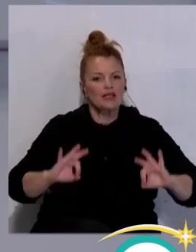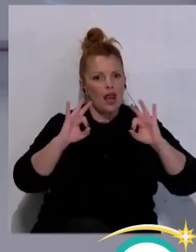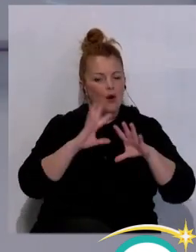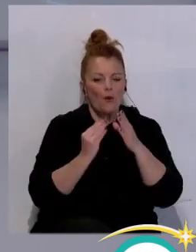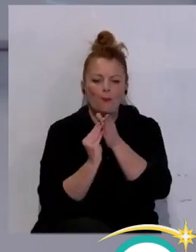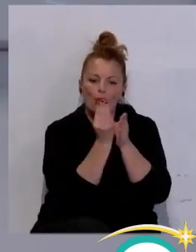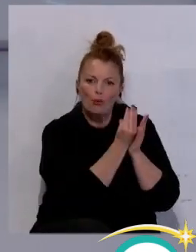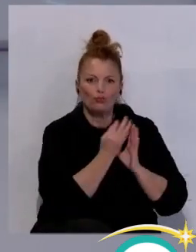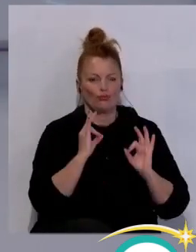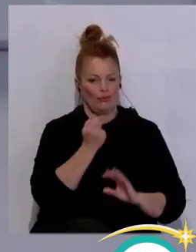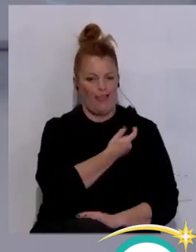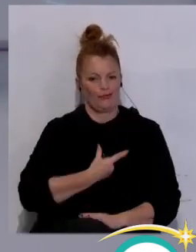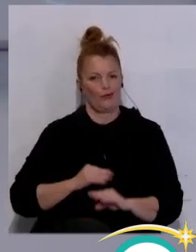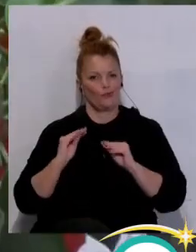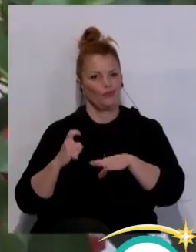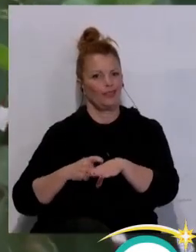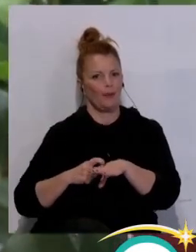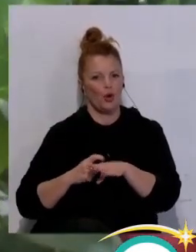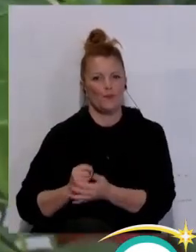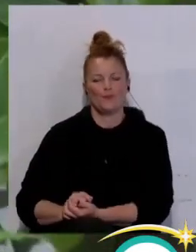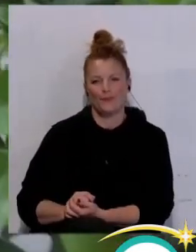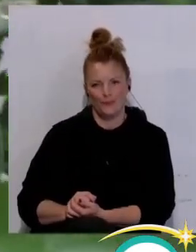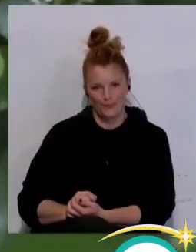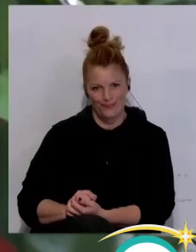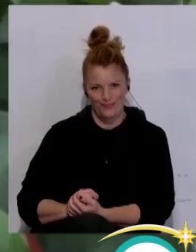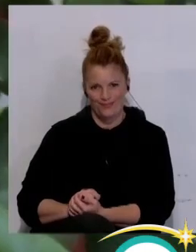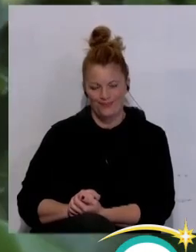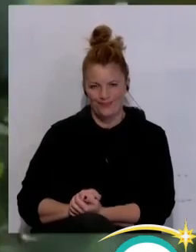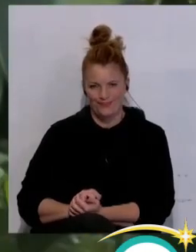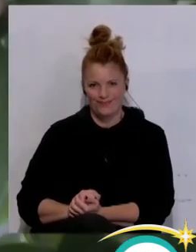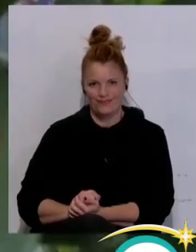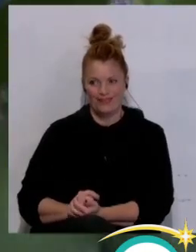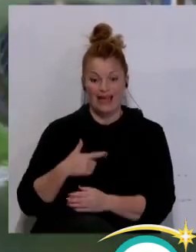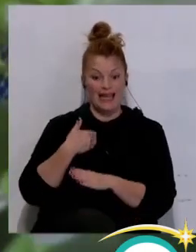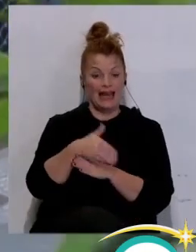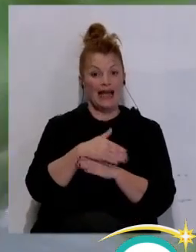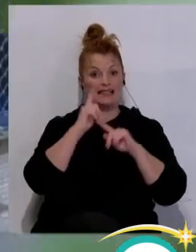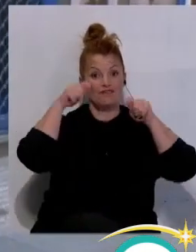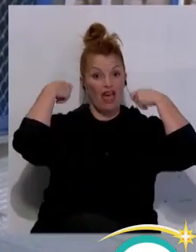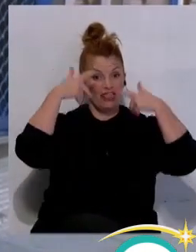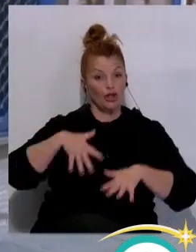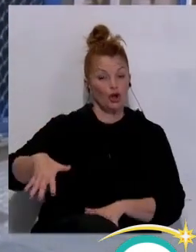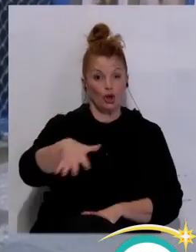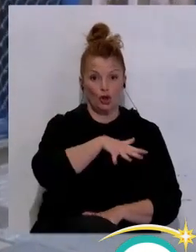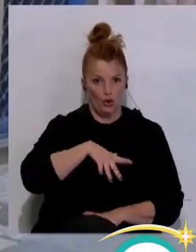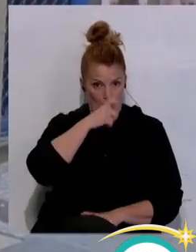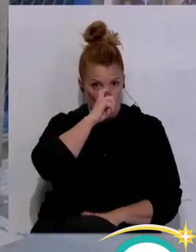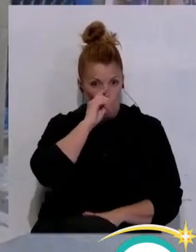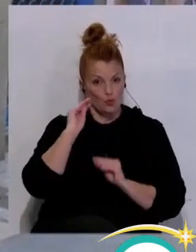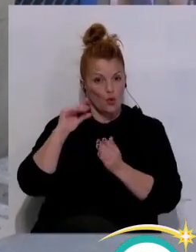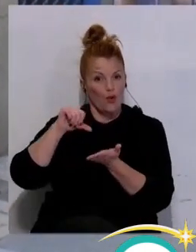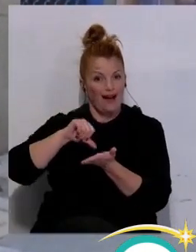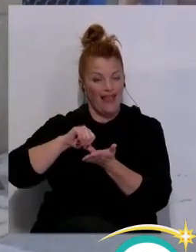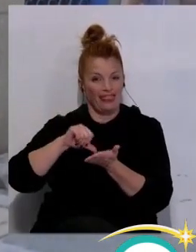gaditanos en la calle San Francisco en pleno casco histórico encontramos esta tienda de